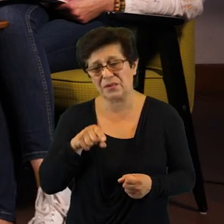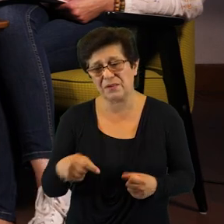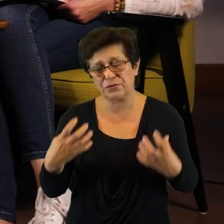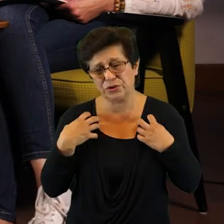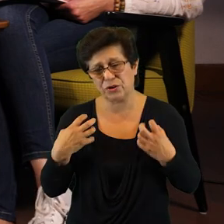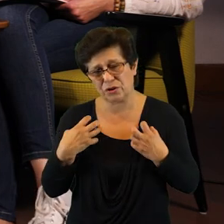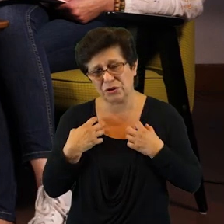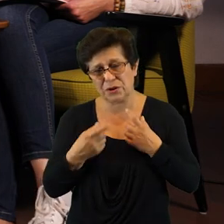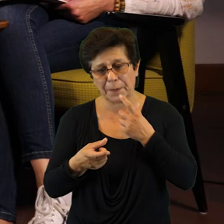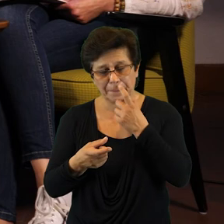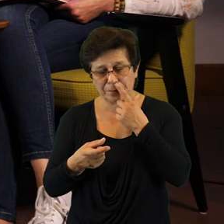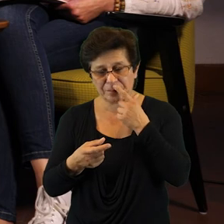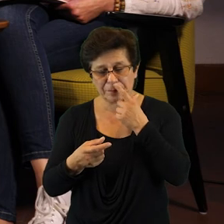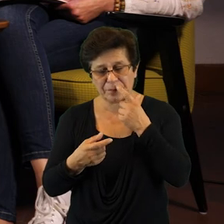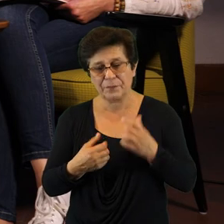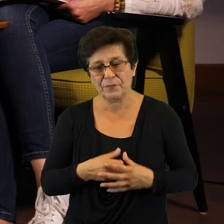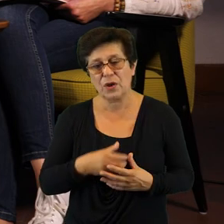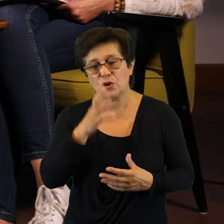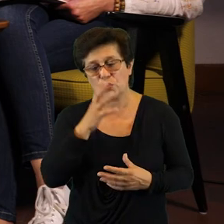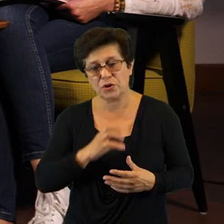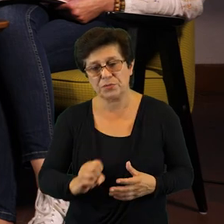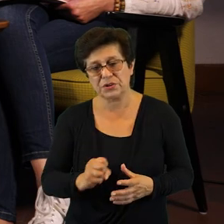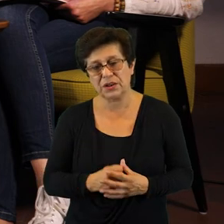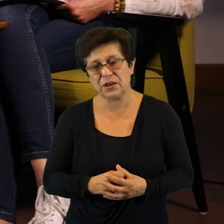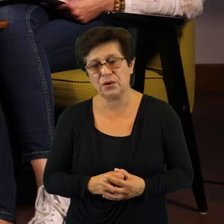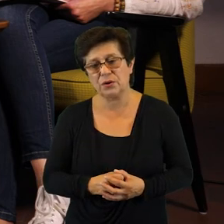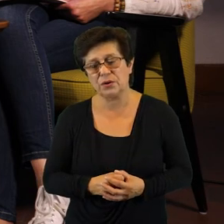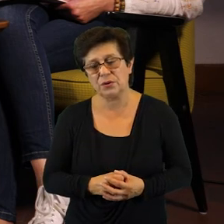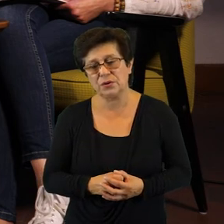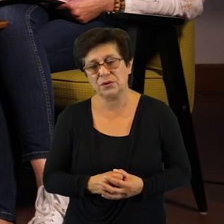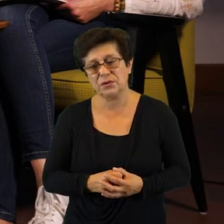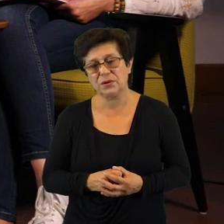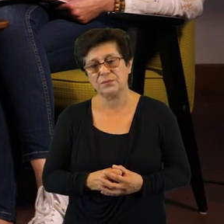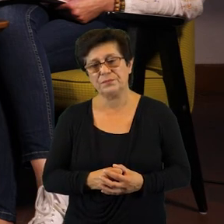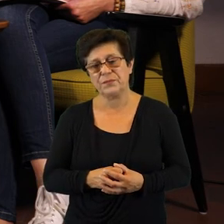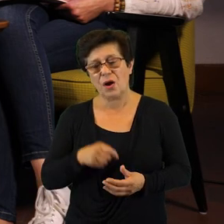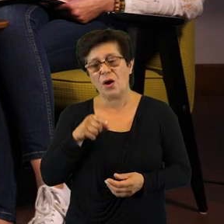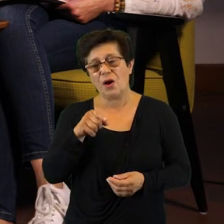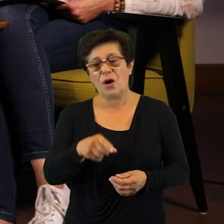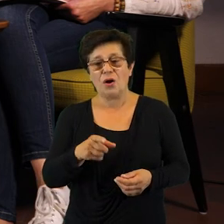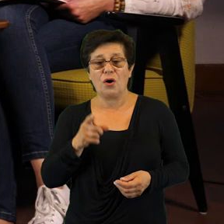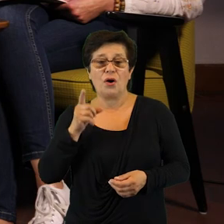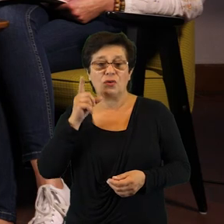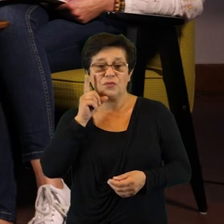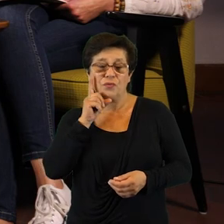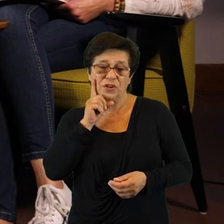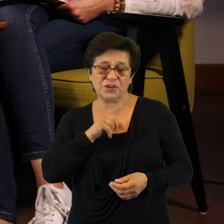kiedy on właściwie, wydaje się, źle ocenił sytuację.